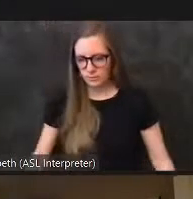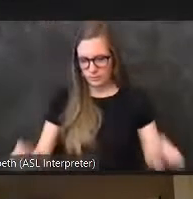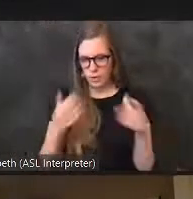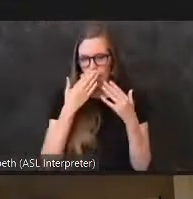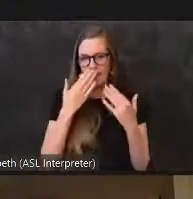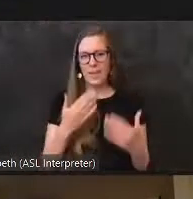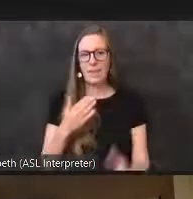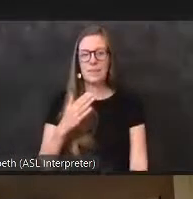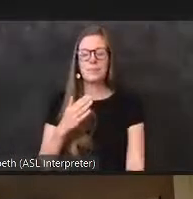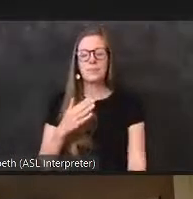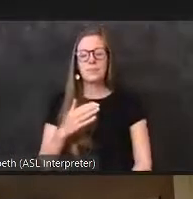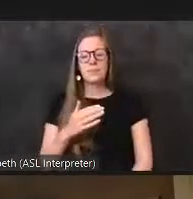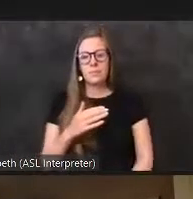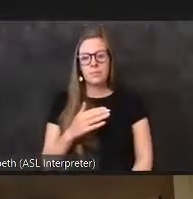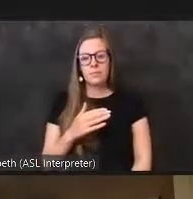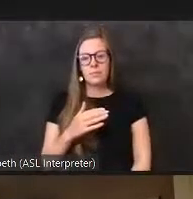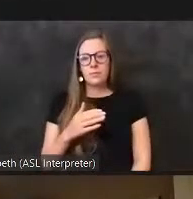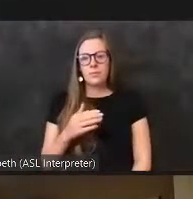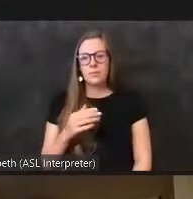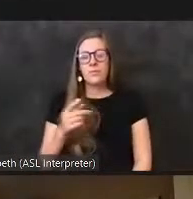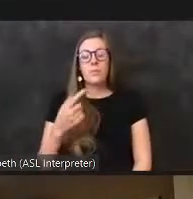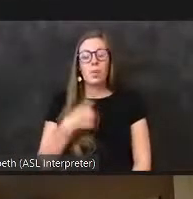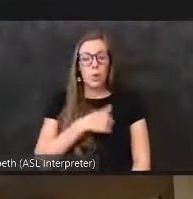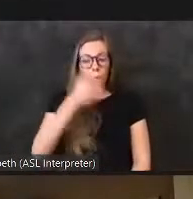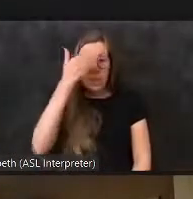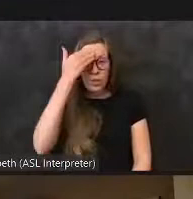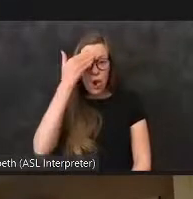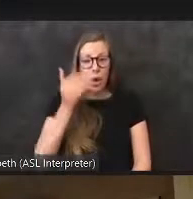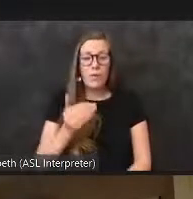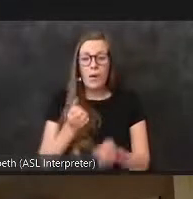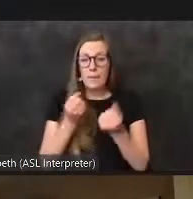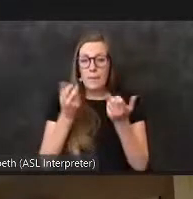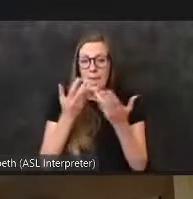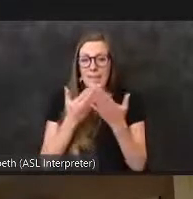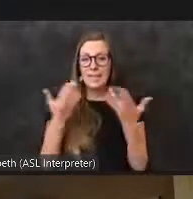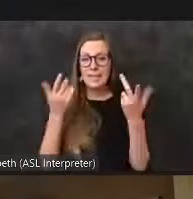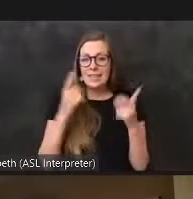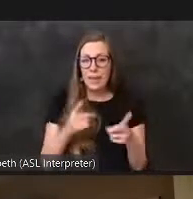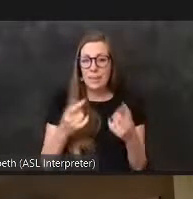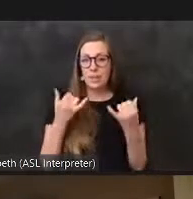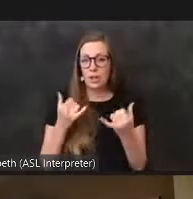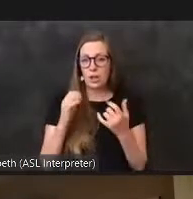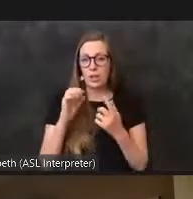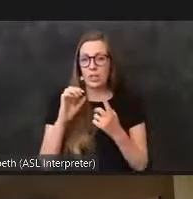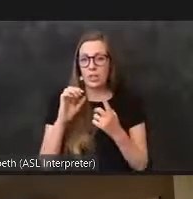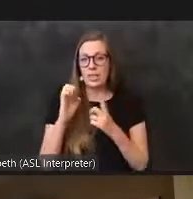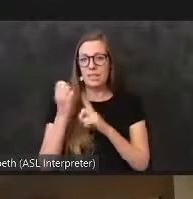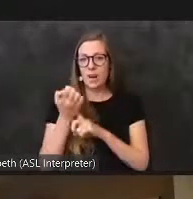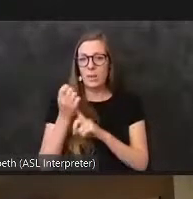Si sabemos, nosotros sabemos que hay muchas cosas que están sucediendo en nuestro medio ambiente que han contribuido para ello.